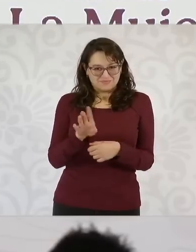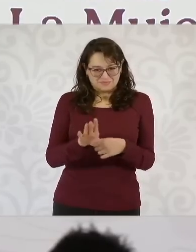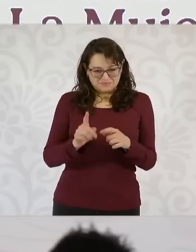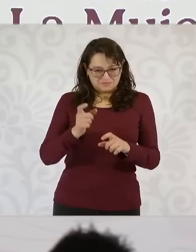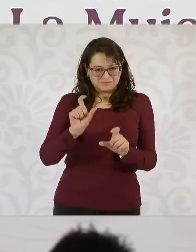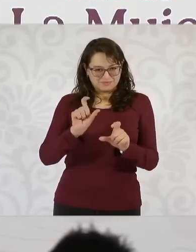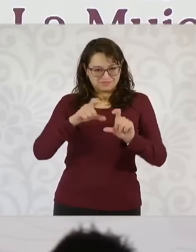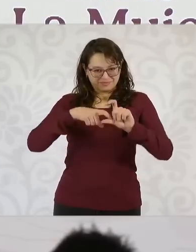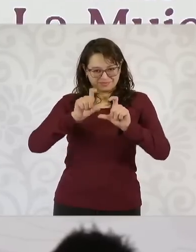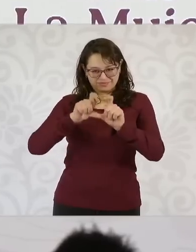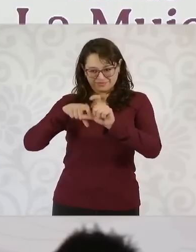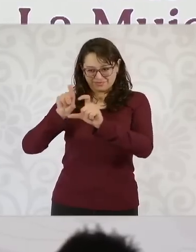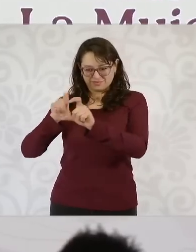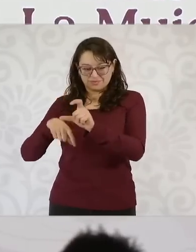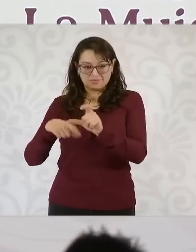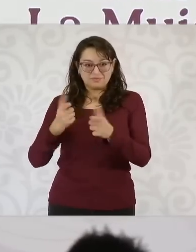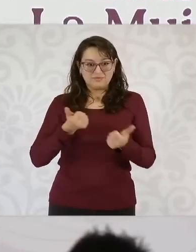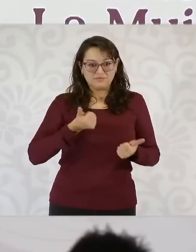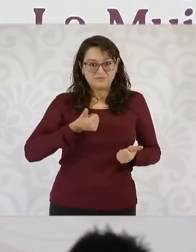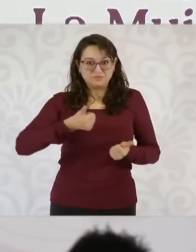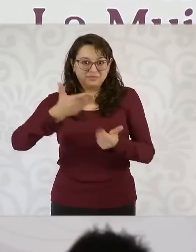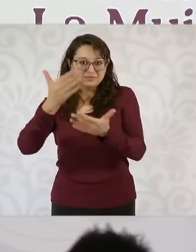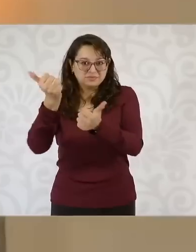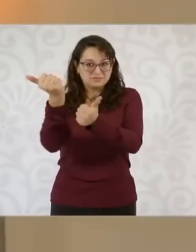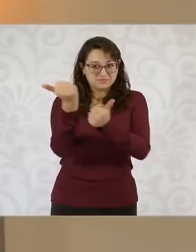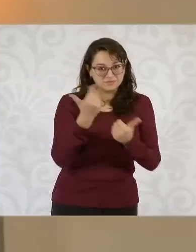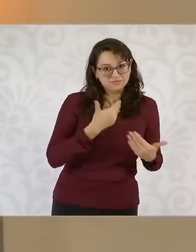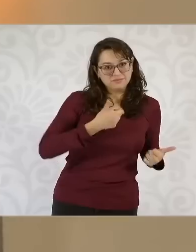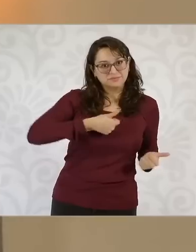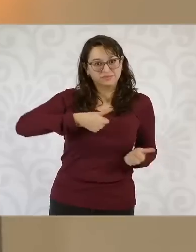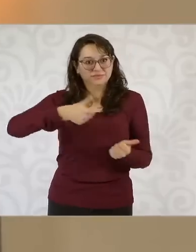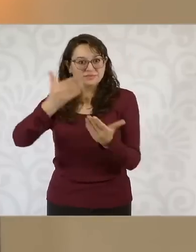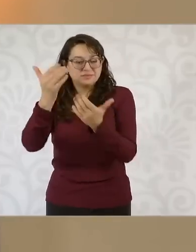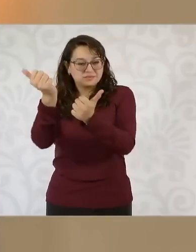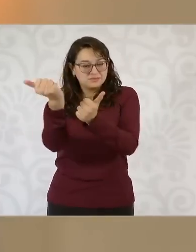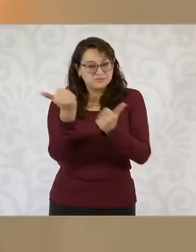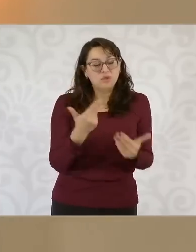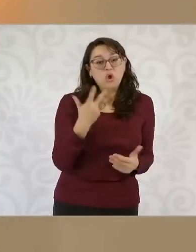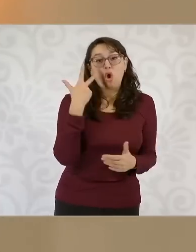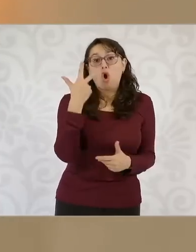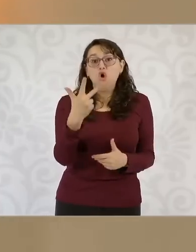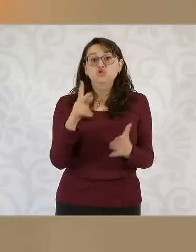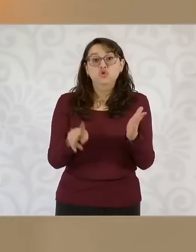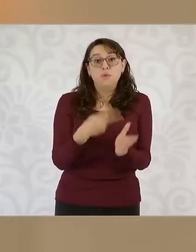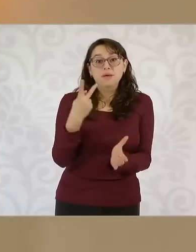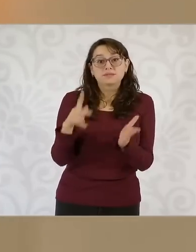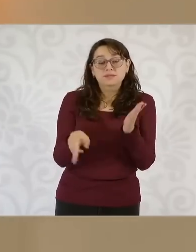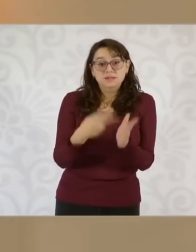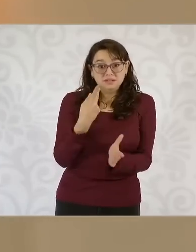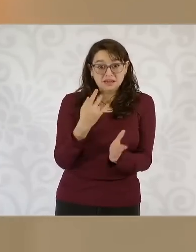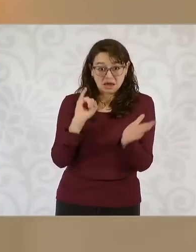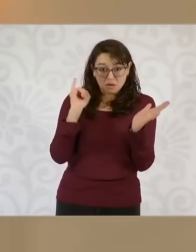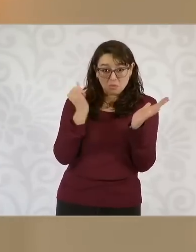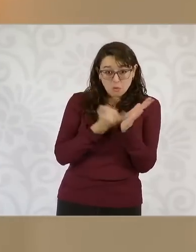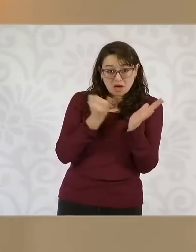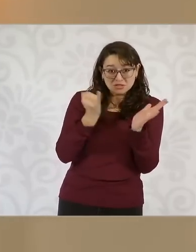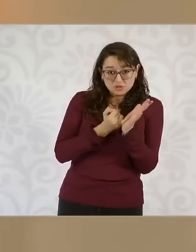le va a poner ocho veces una tarifa Pues en cuánto va a salir el vehículo al final no tiene sentido